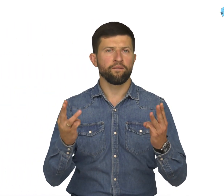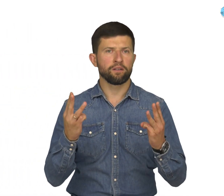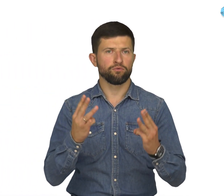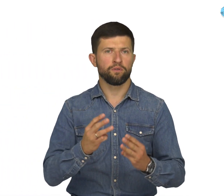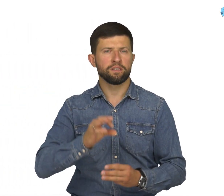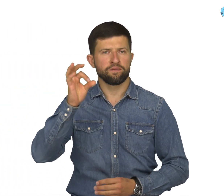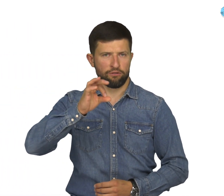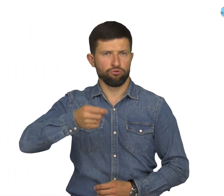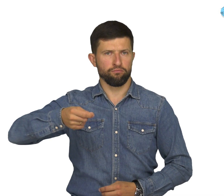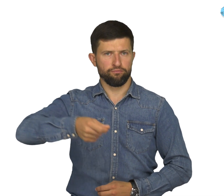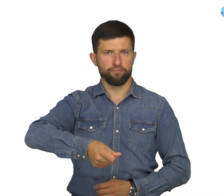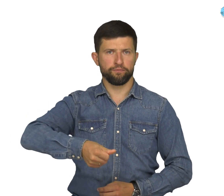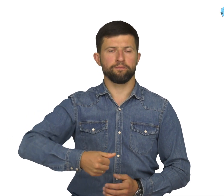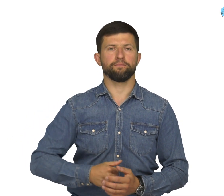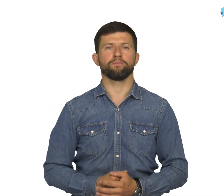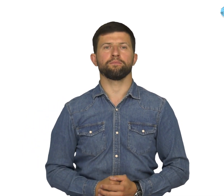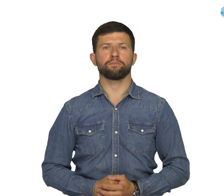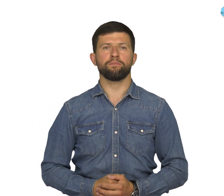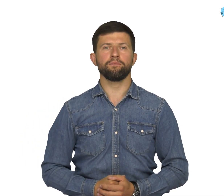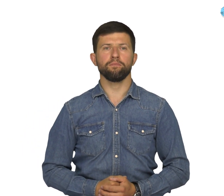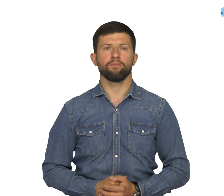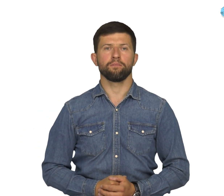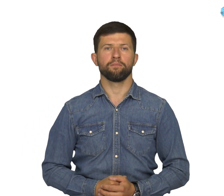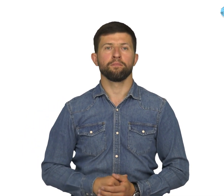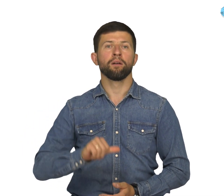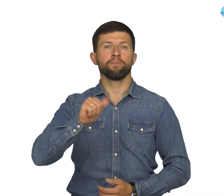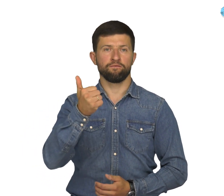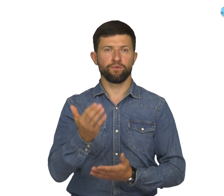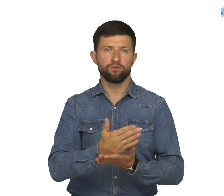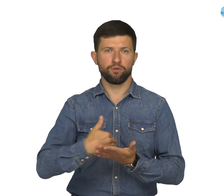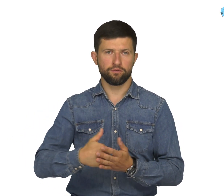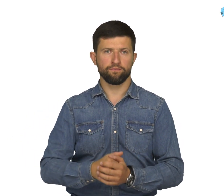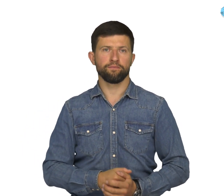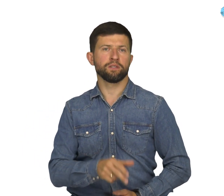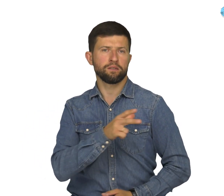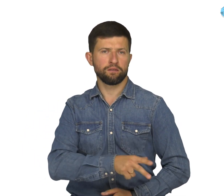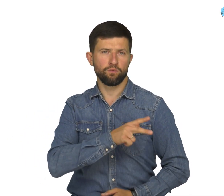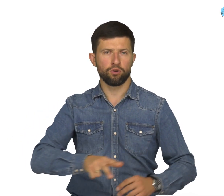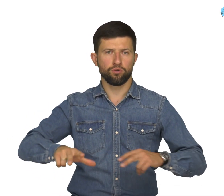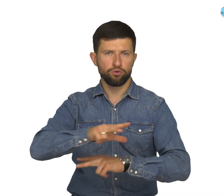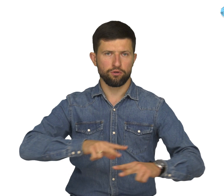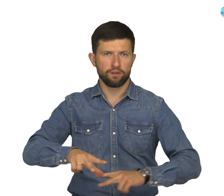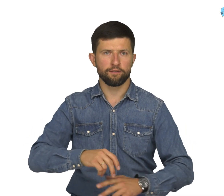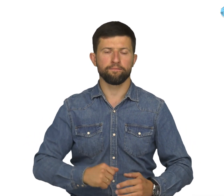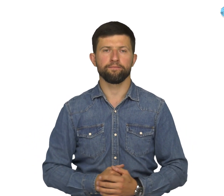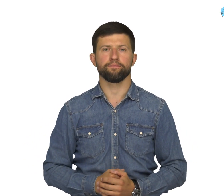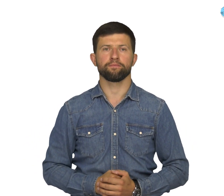Najważniejsze świadczenia: 1 część - zasiłek rodzinny.